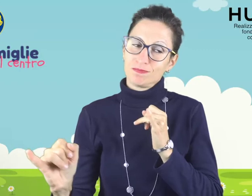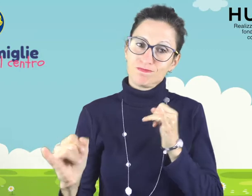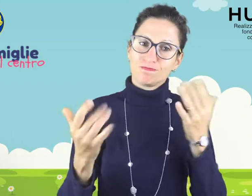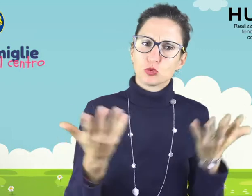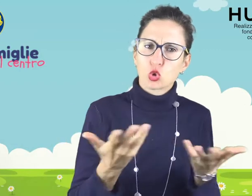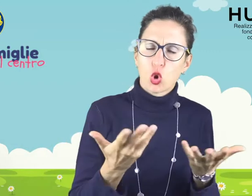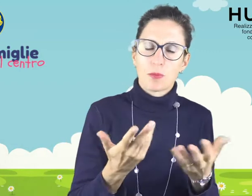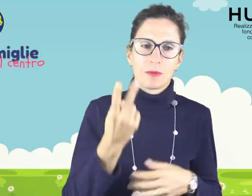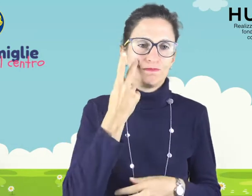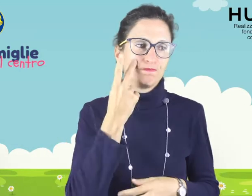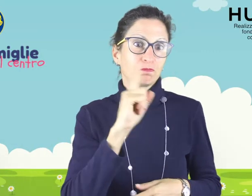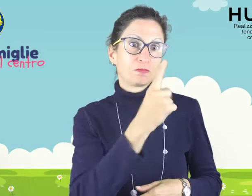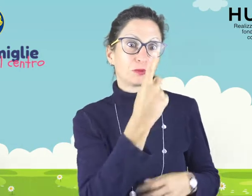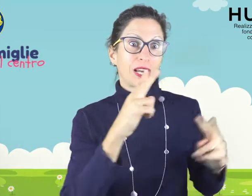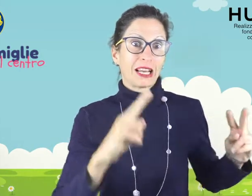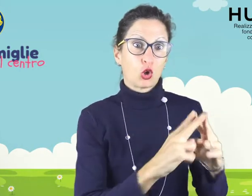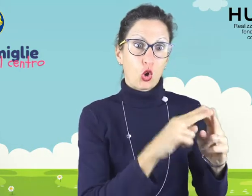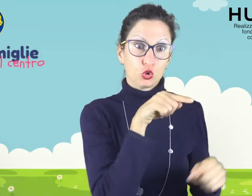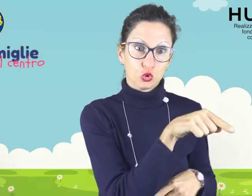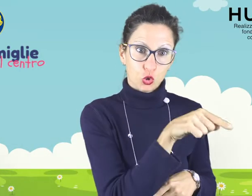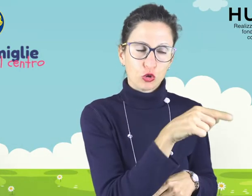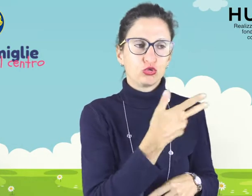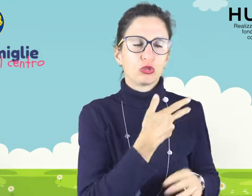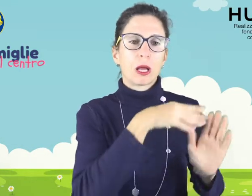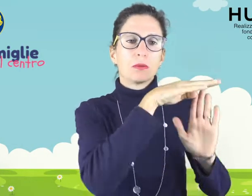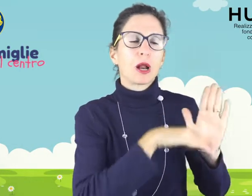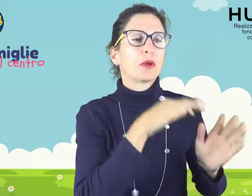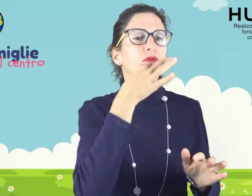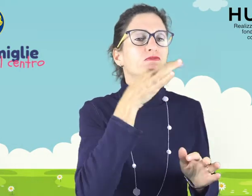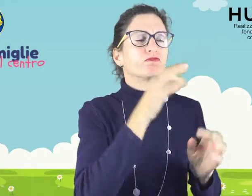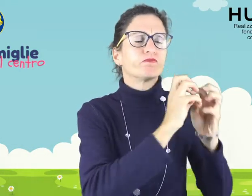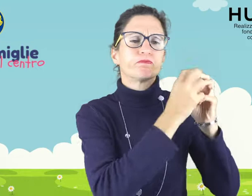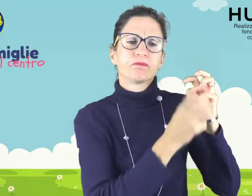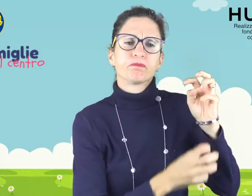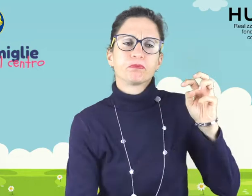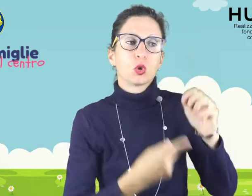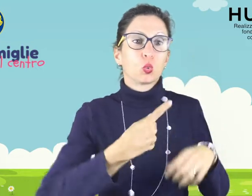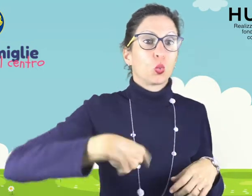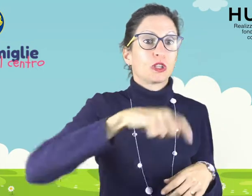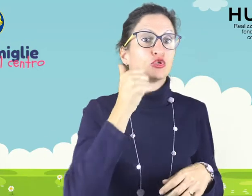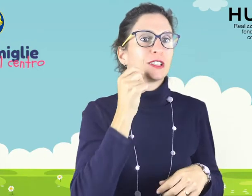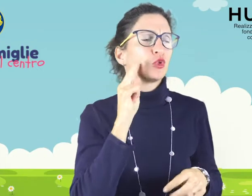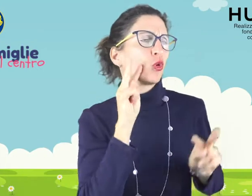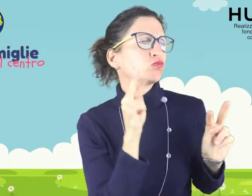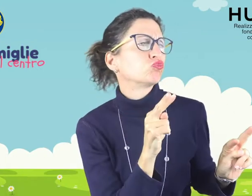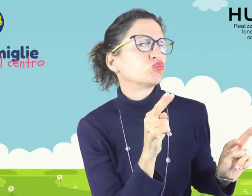Durante il primo incontro si alterneranno gli interventi di vari relatori che tutti i genitori potranno seguire